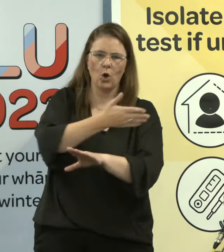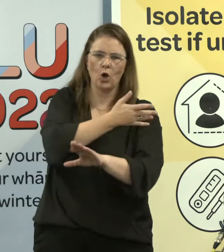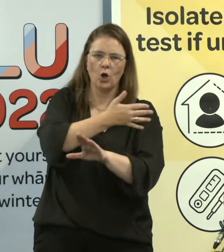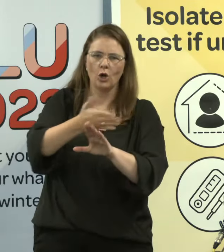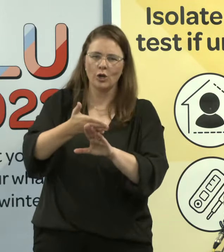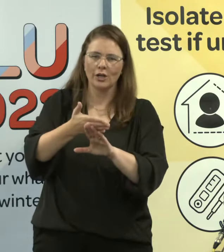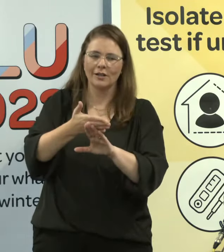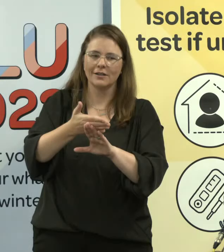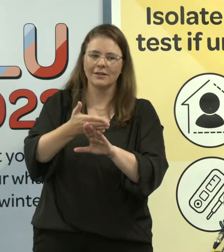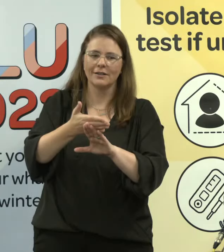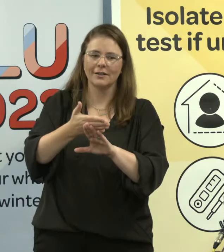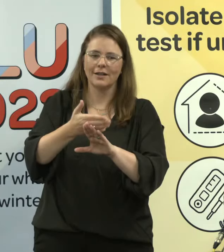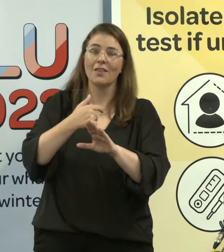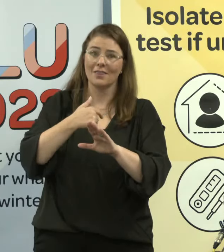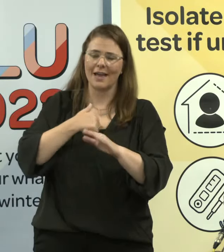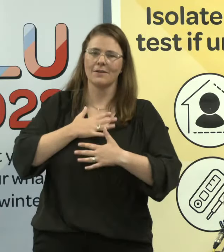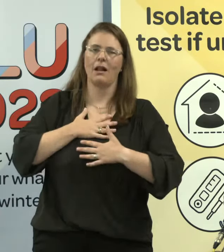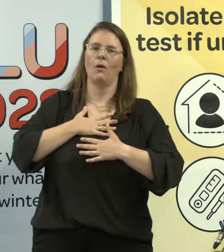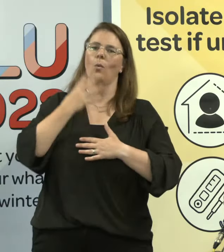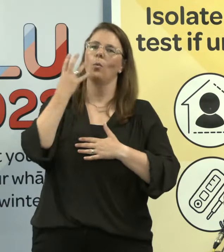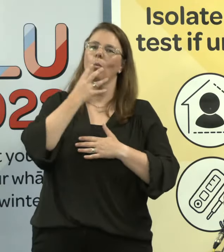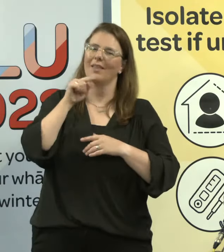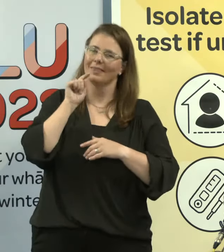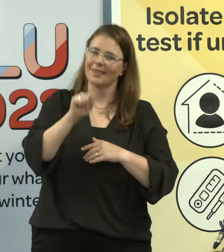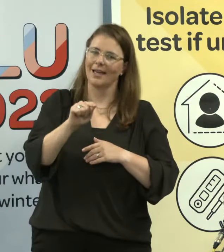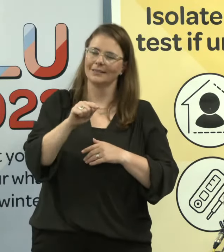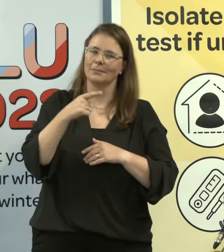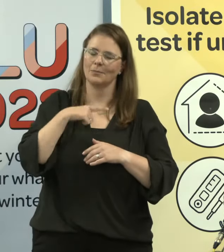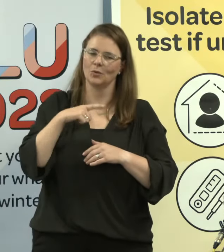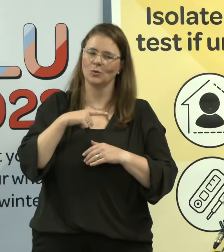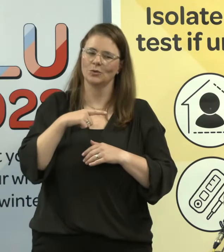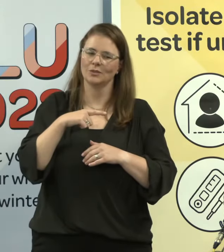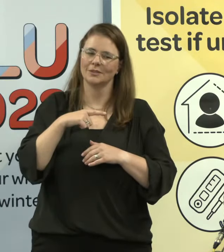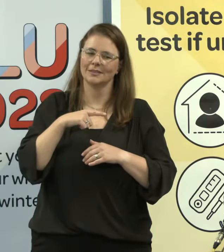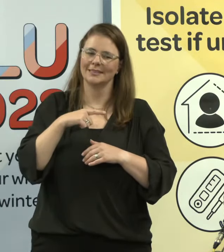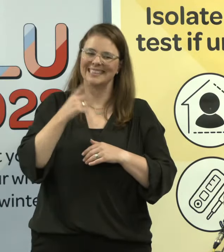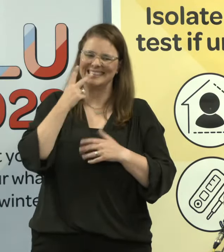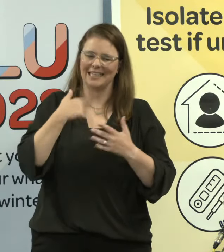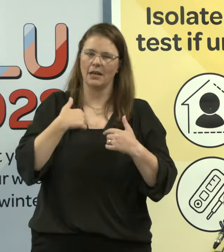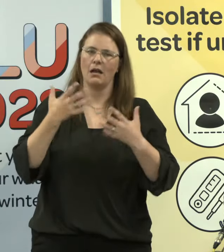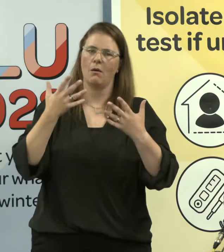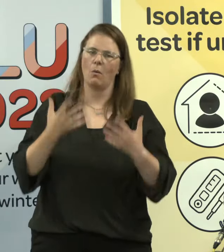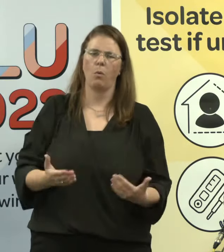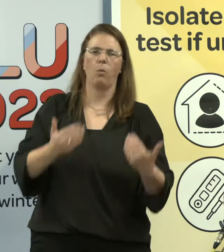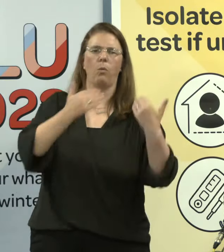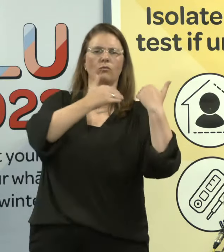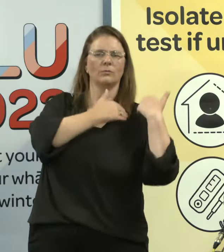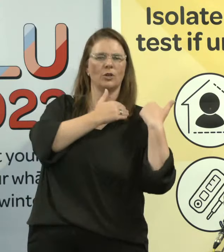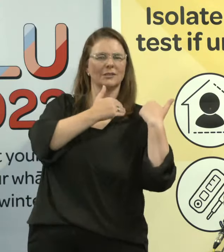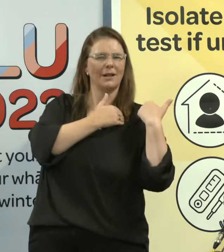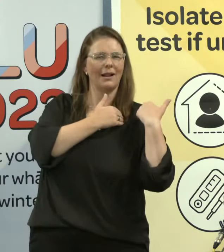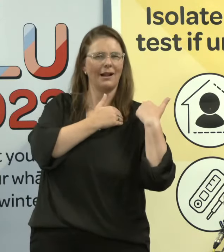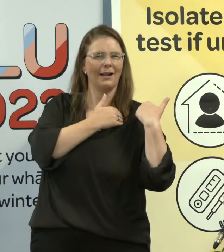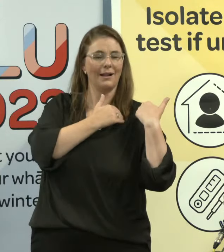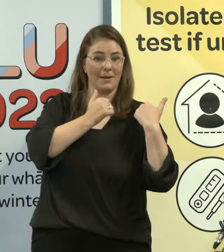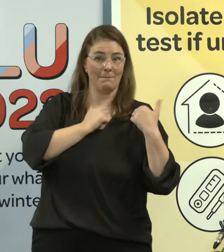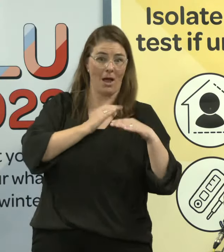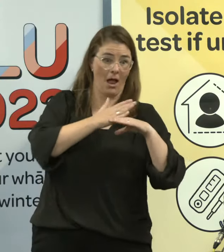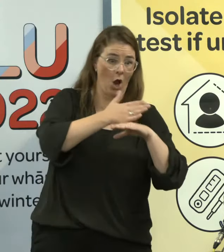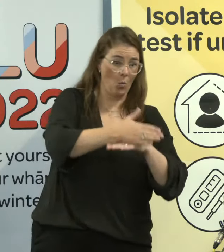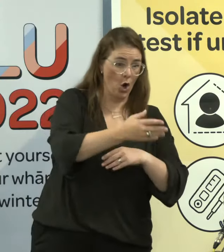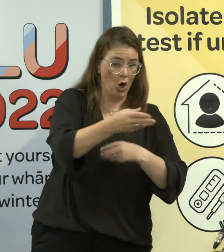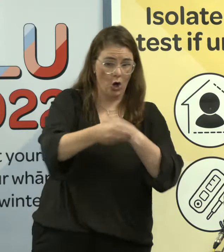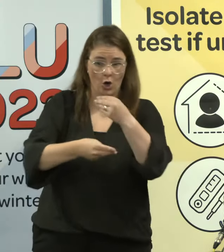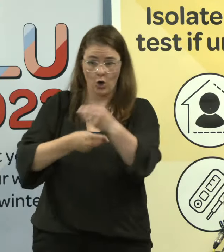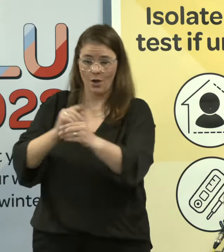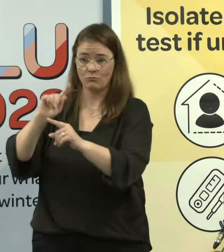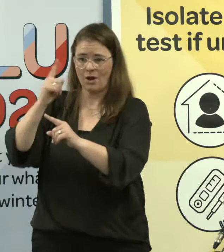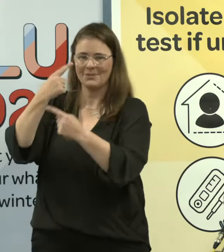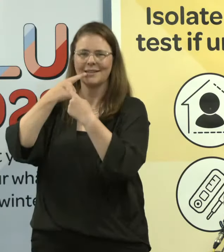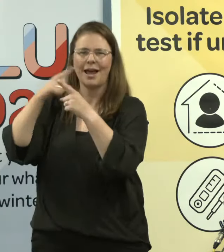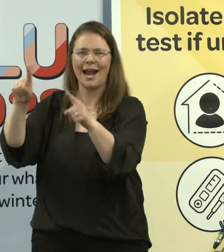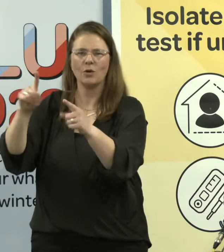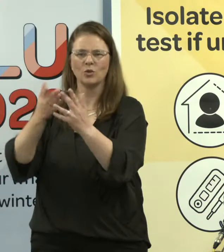pouaka whakaata hanga Ka rongo